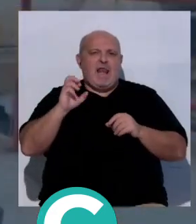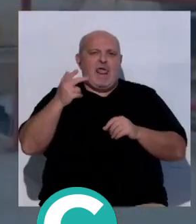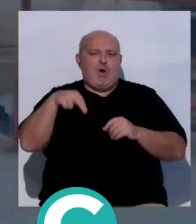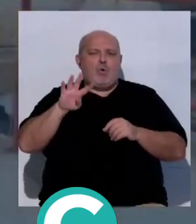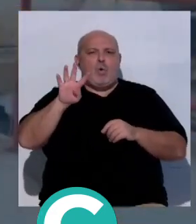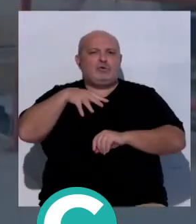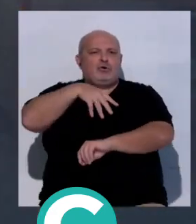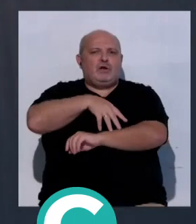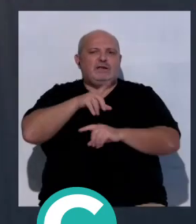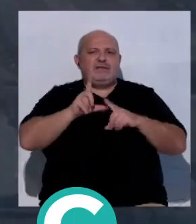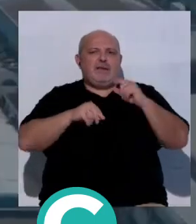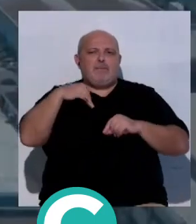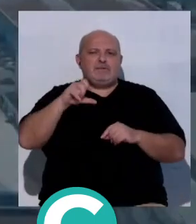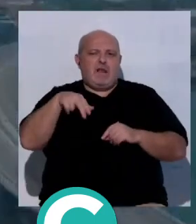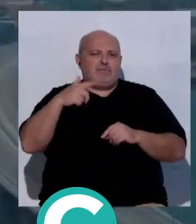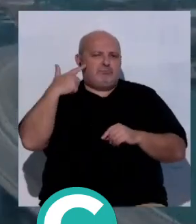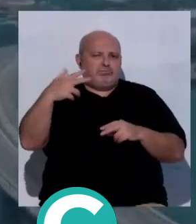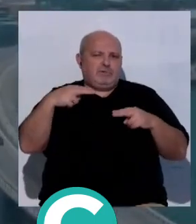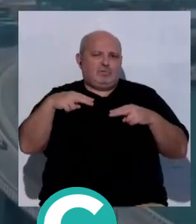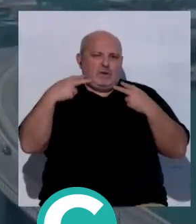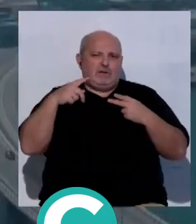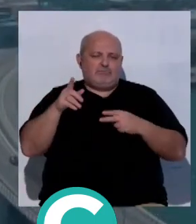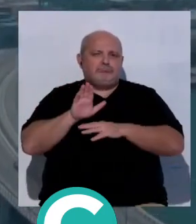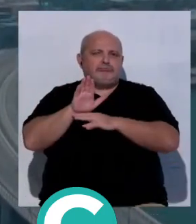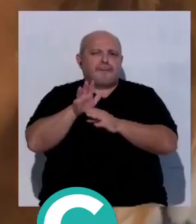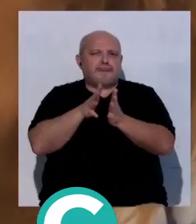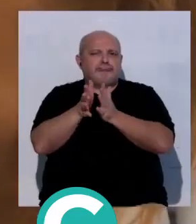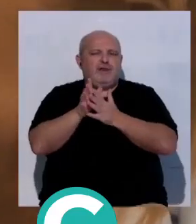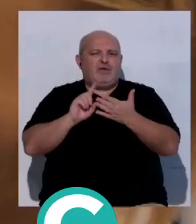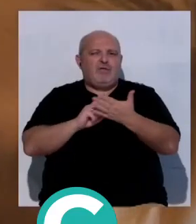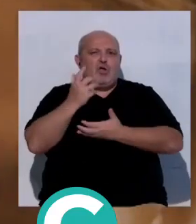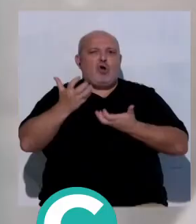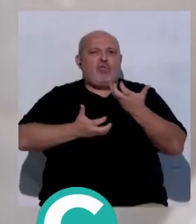estrellas Michelin en sus restaurantes y ha trabajado la innovación en la cocina desde la